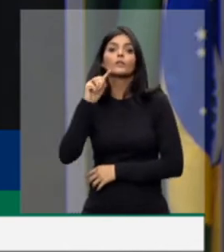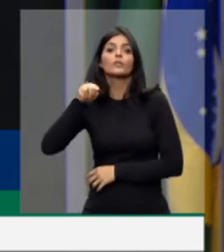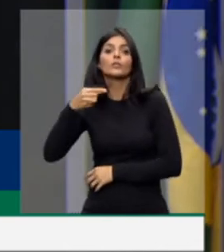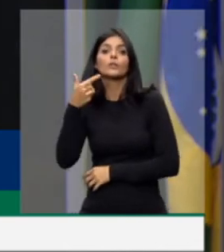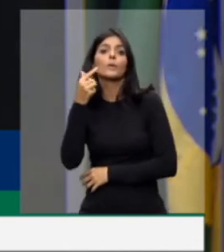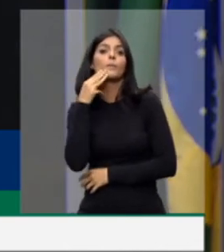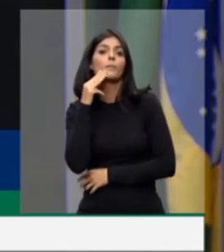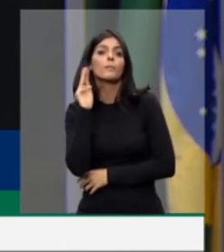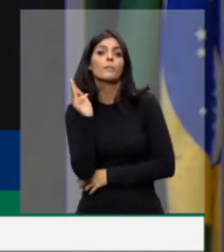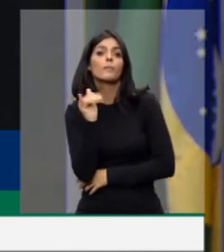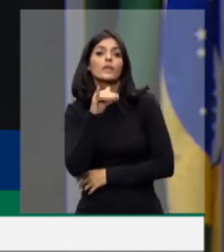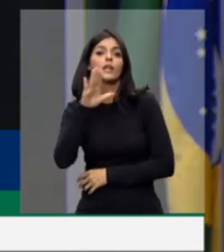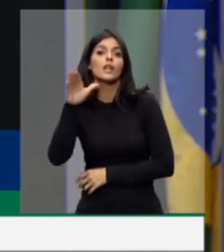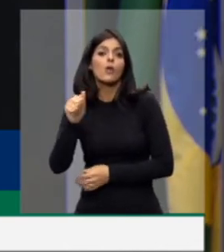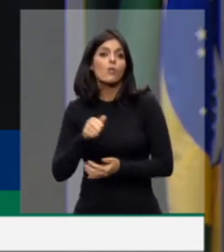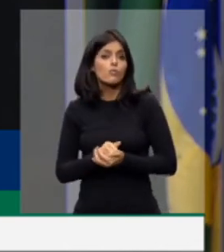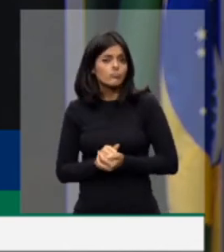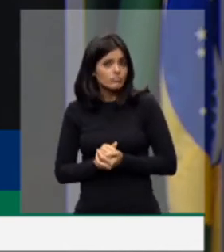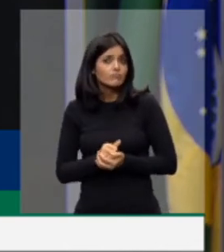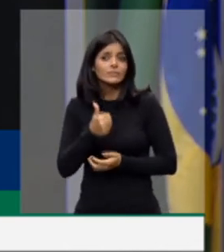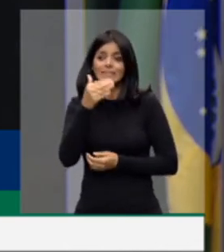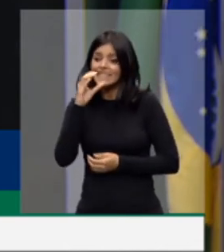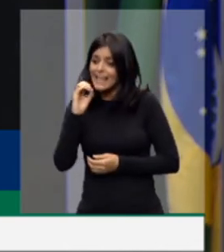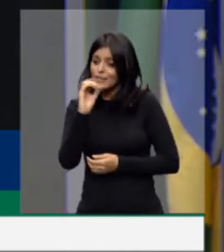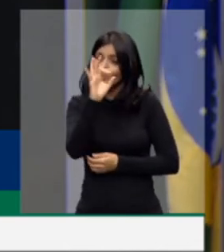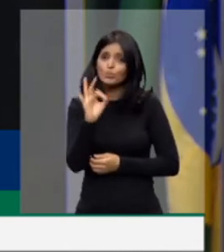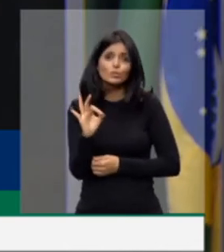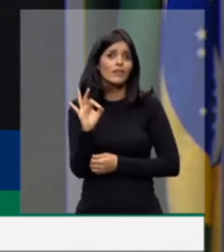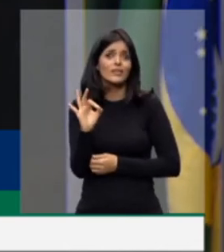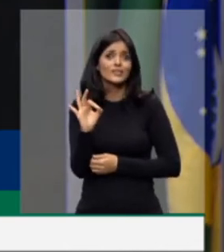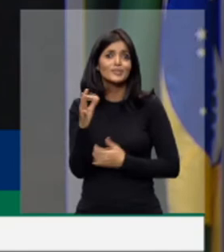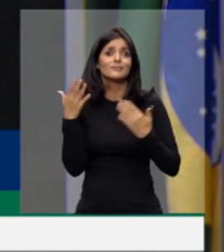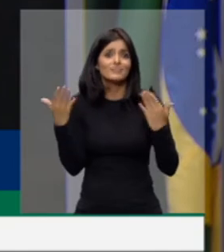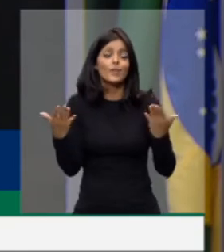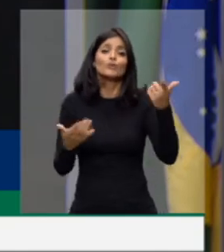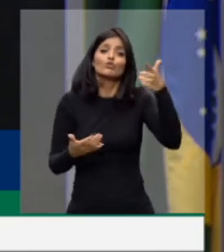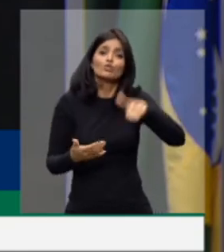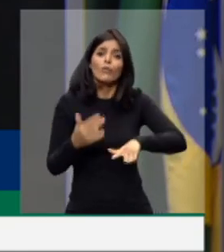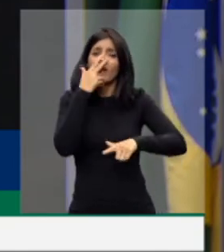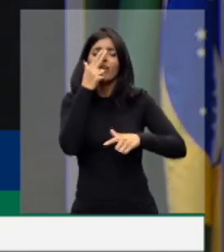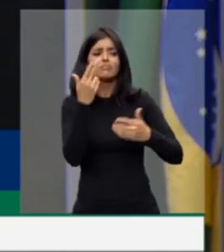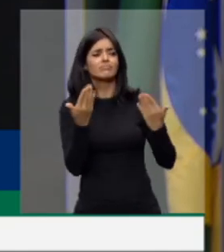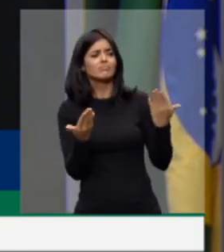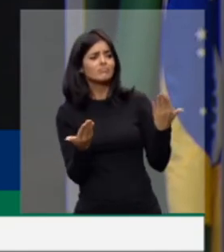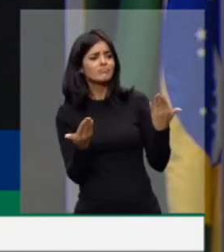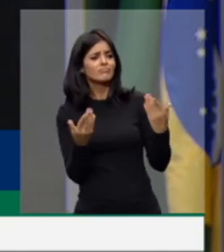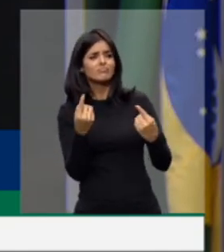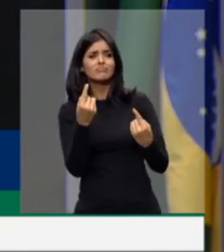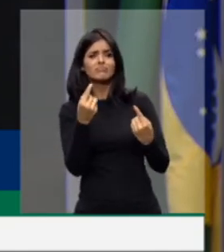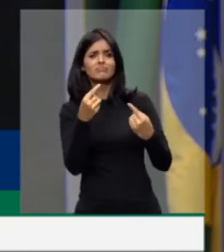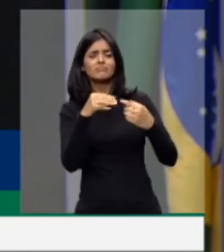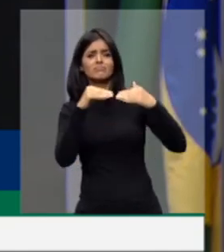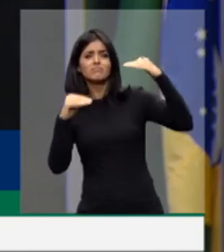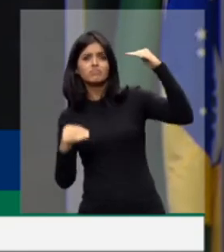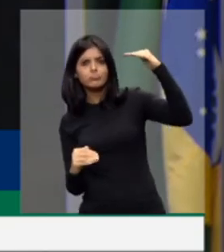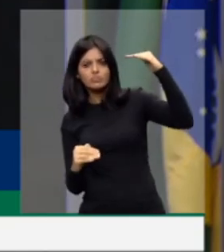ENERGIA EÓLICA E NA ENERGIA SOLAR, ESSE SUBSÍDIO CHEGA A 4.2 MILHÕES, OU SEJA, ALGO EM